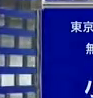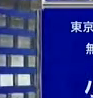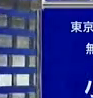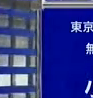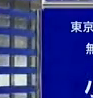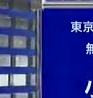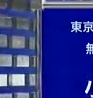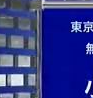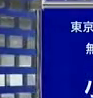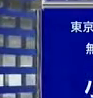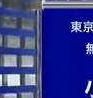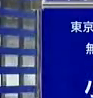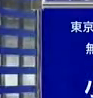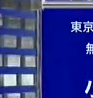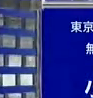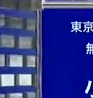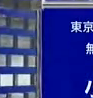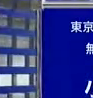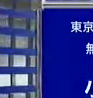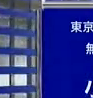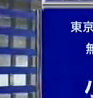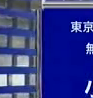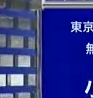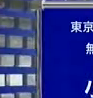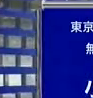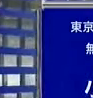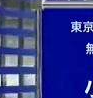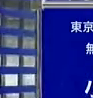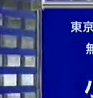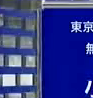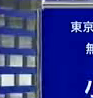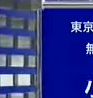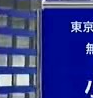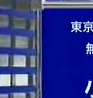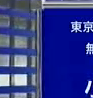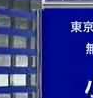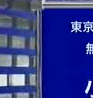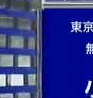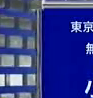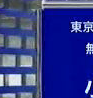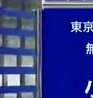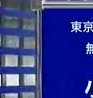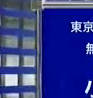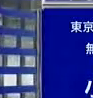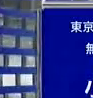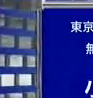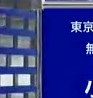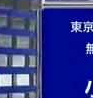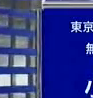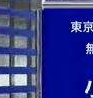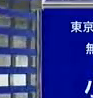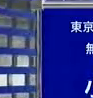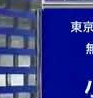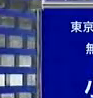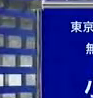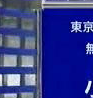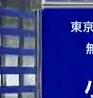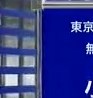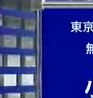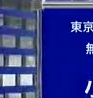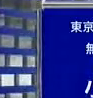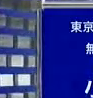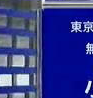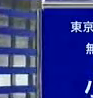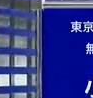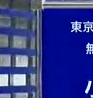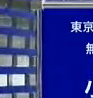東京都知事候補 無所属 小池あきら 50歳